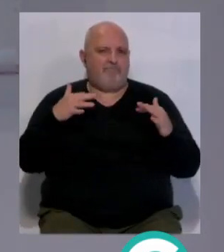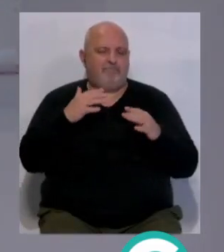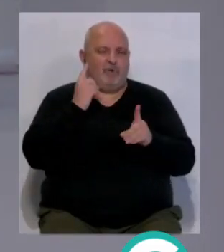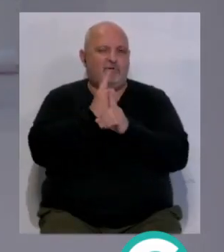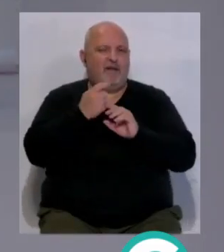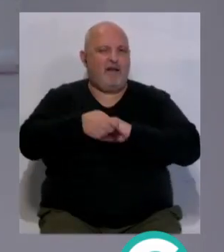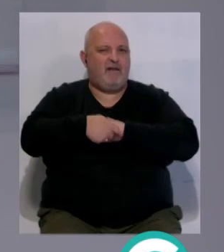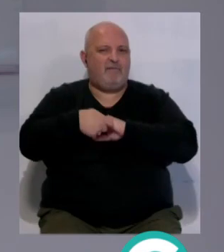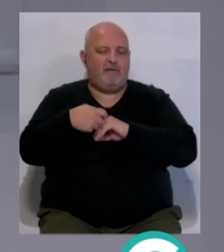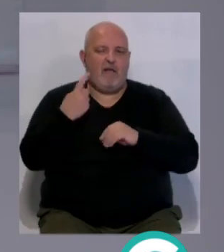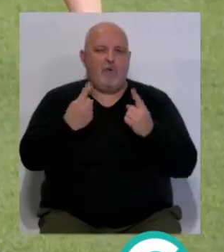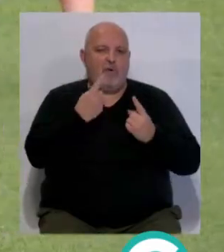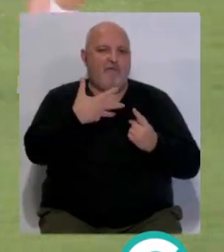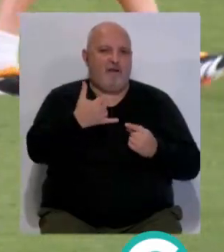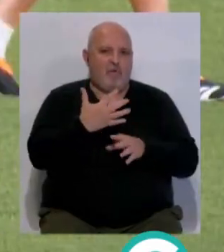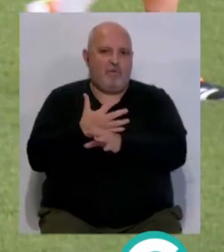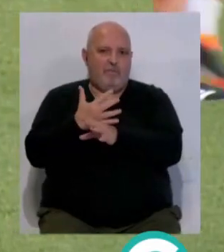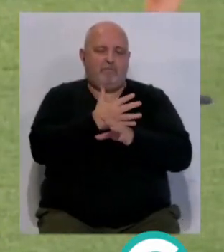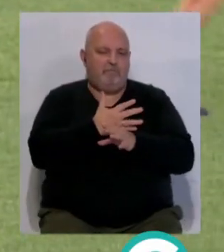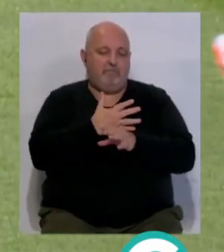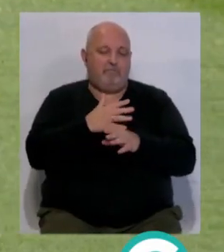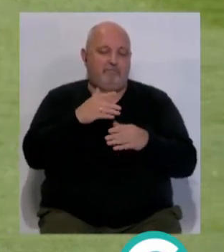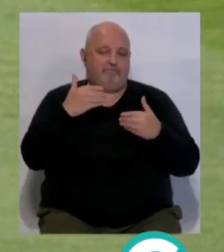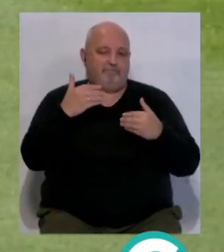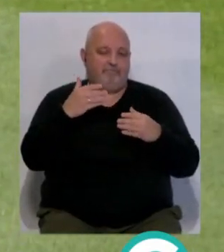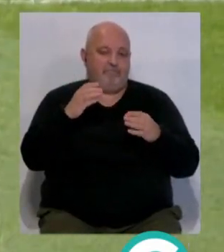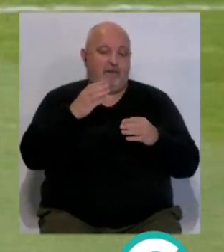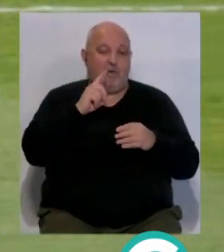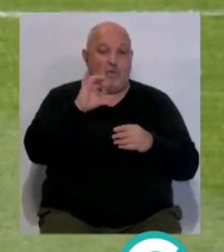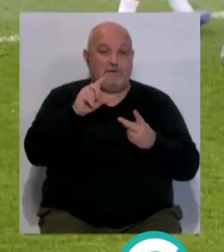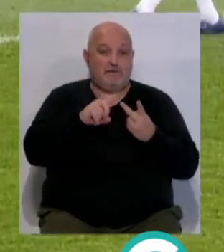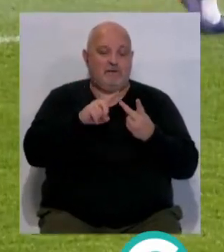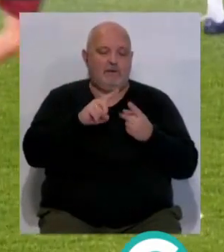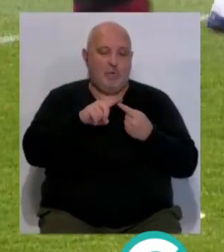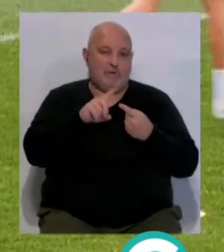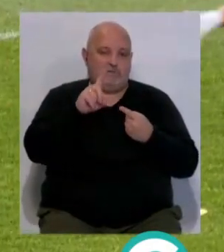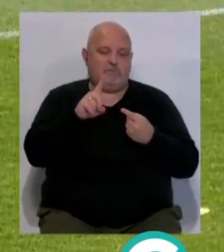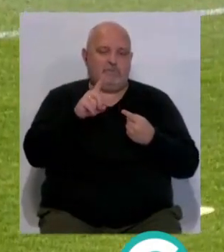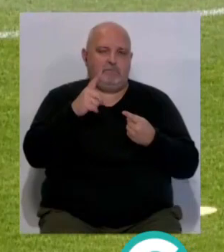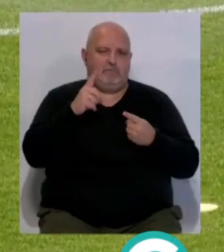alavés con bajas de última hora para Sergio González Luis Hernández sufre inconvenientes